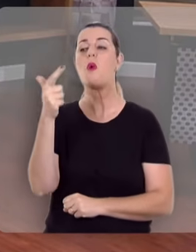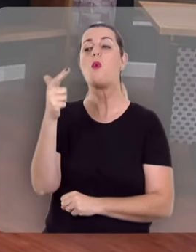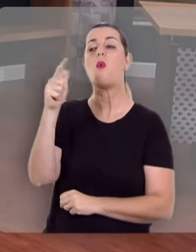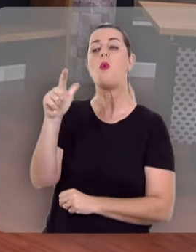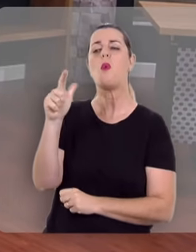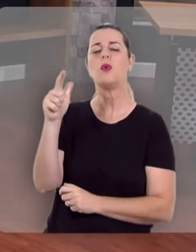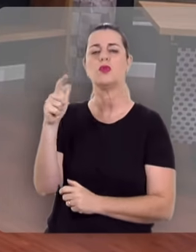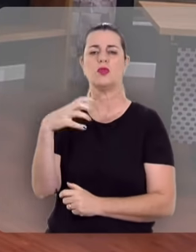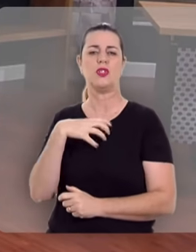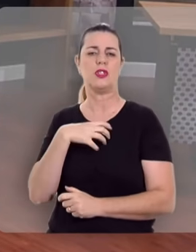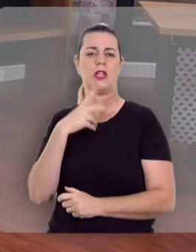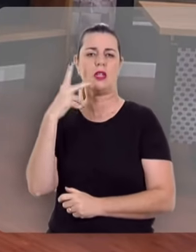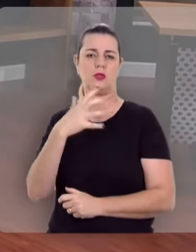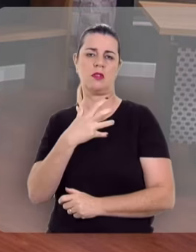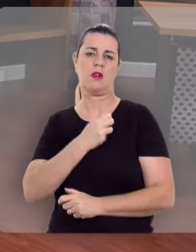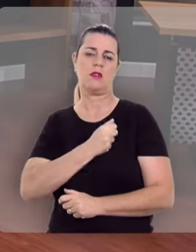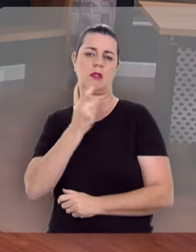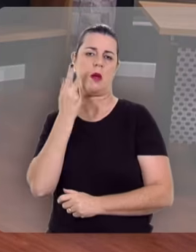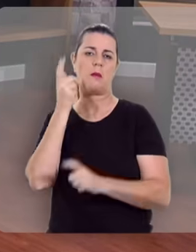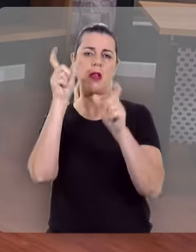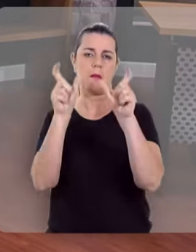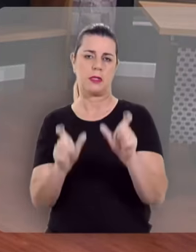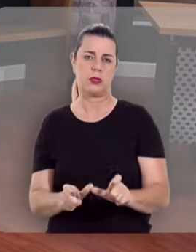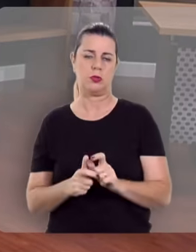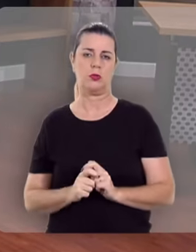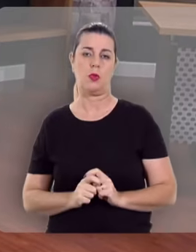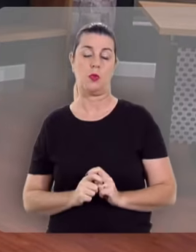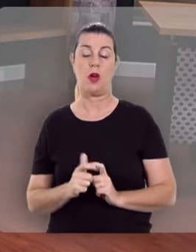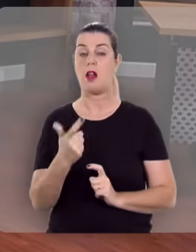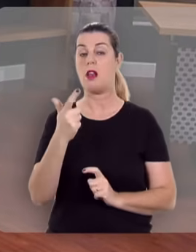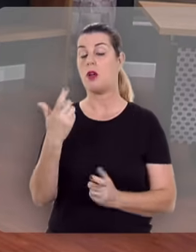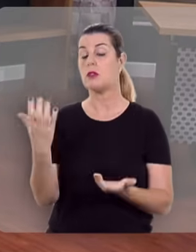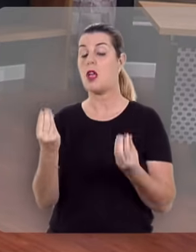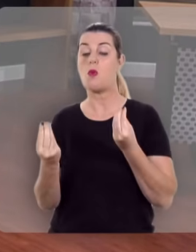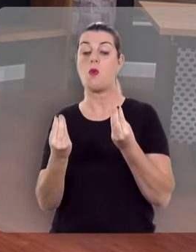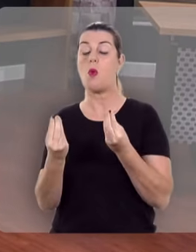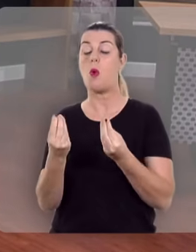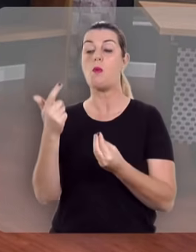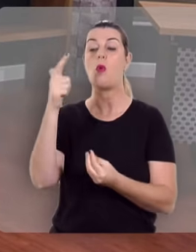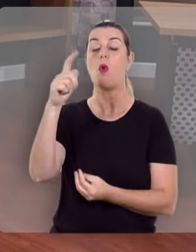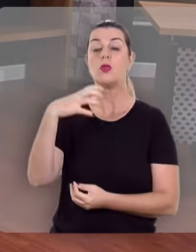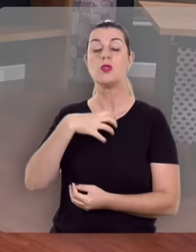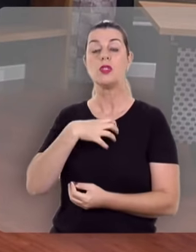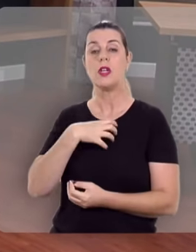caminho para o homem ser salvo e não tem outra vertente para o homem chegar até Deus